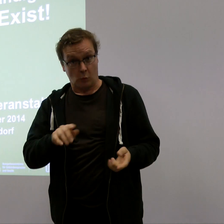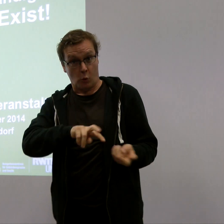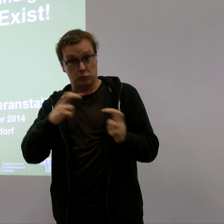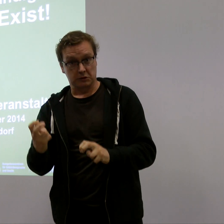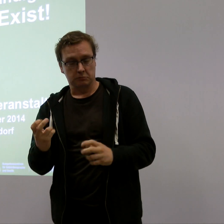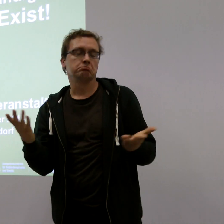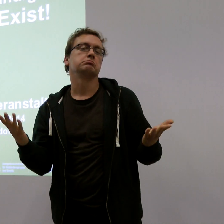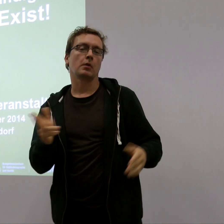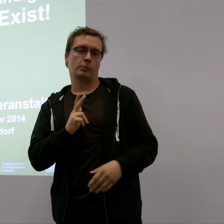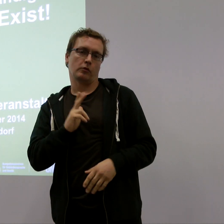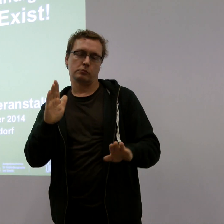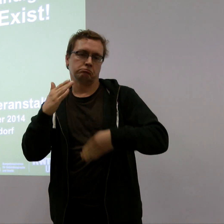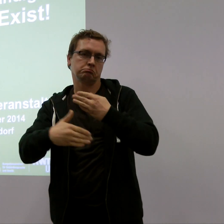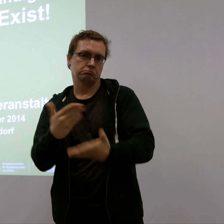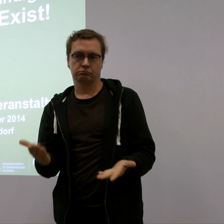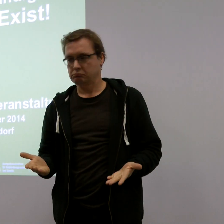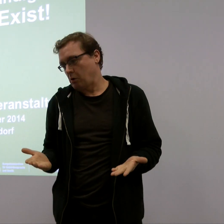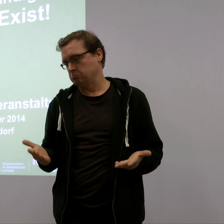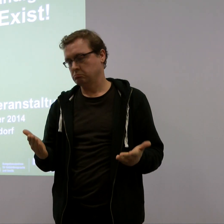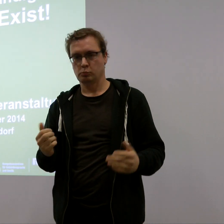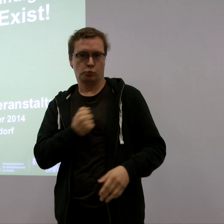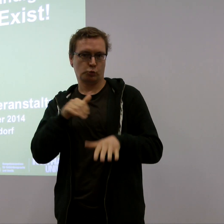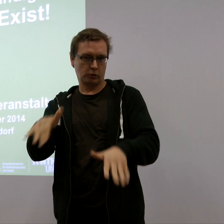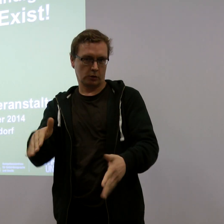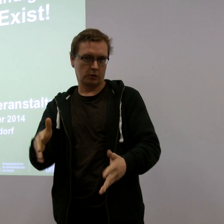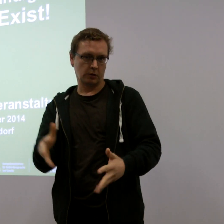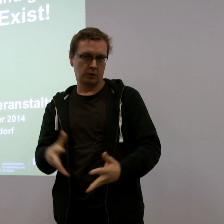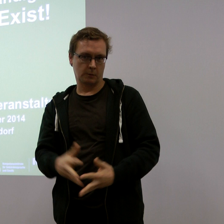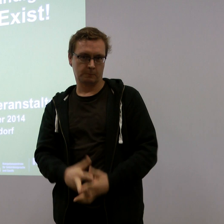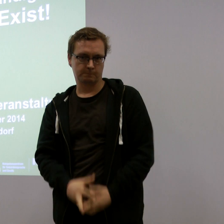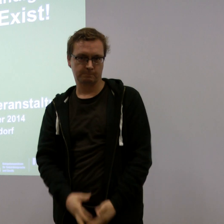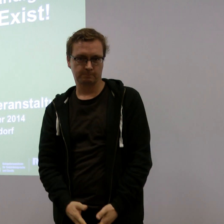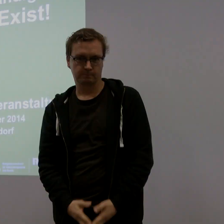Ob das mit der Umsetzung klappt müssen wir erst mal abwarten. Der Mut ist jedenfalls da!